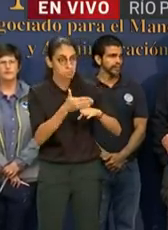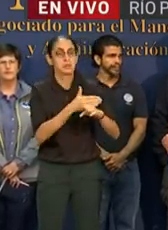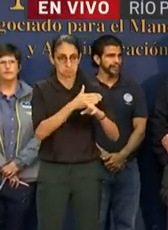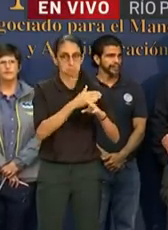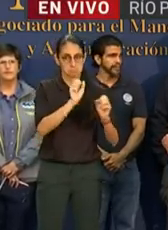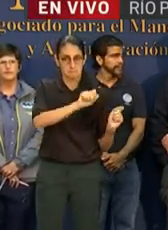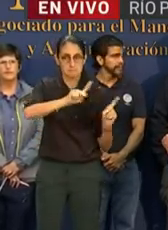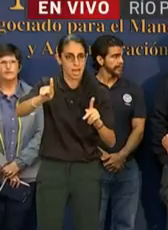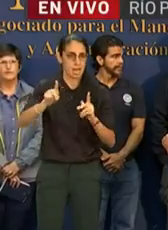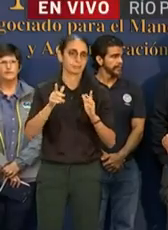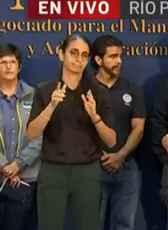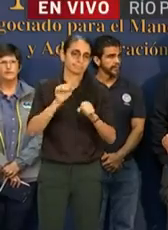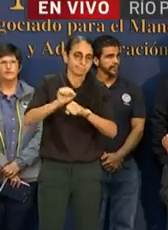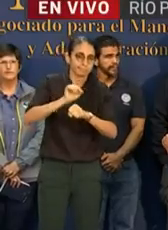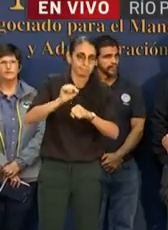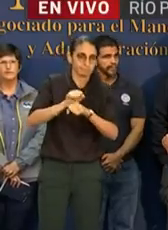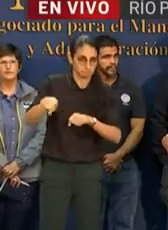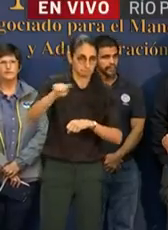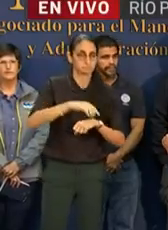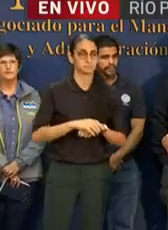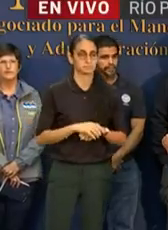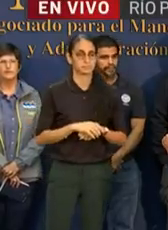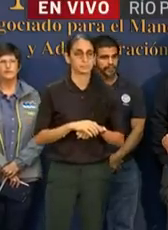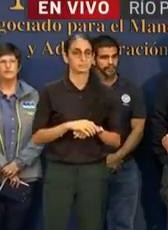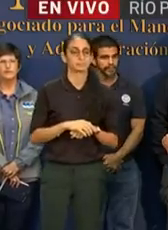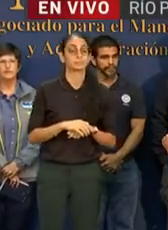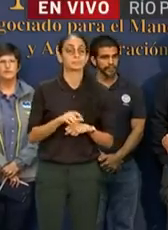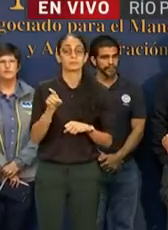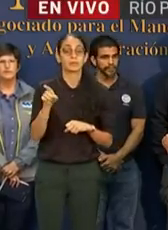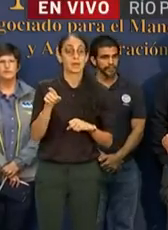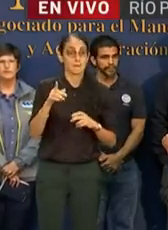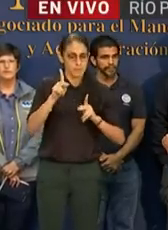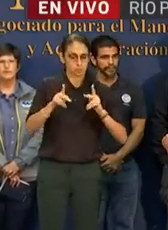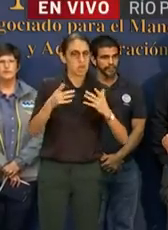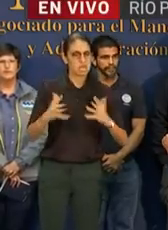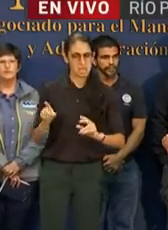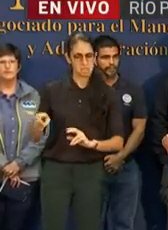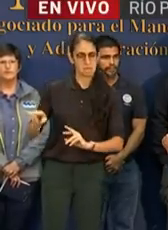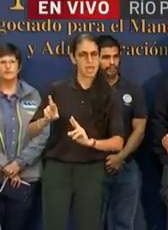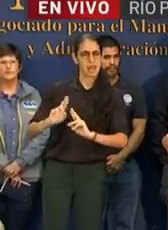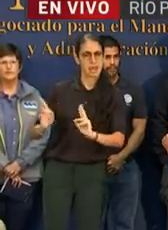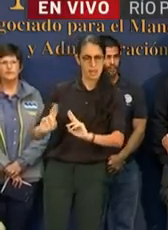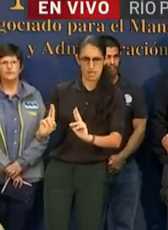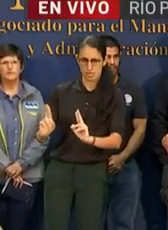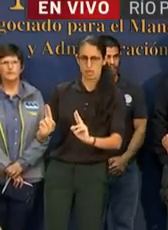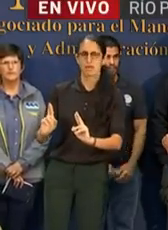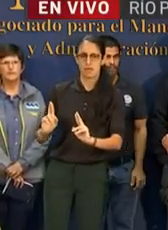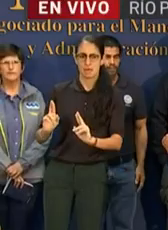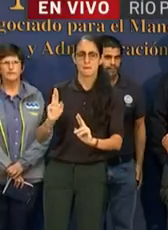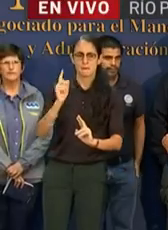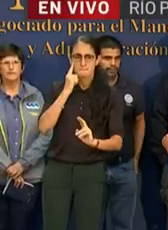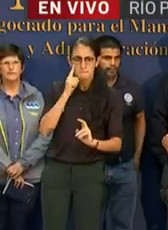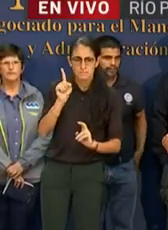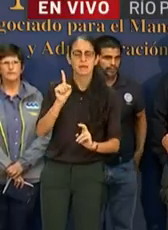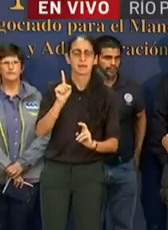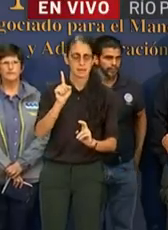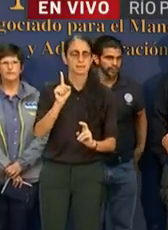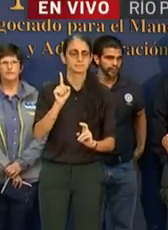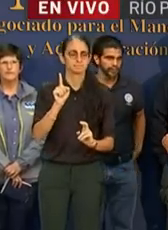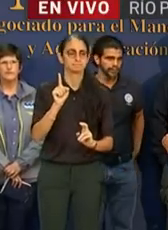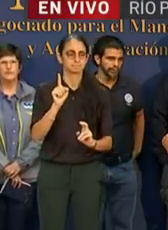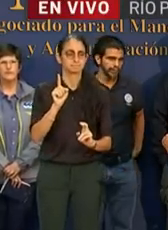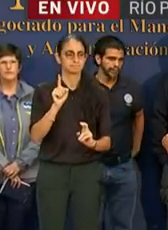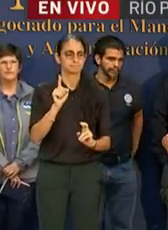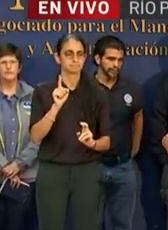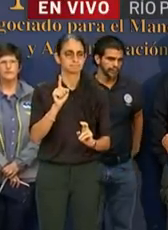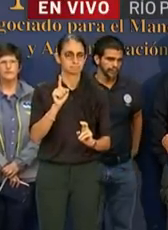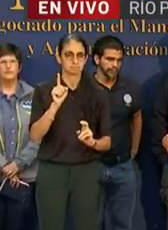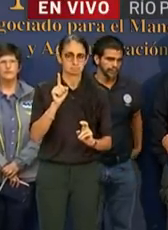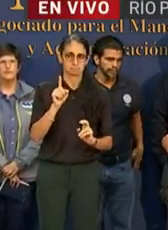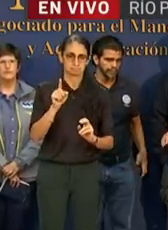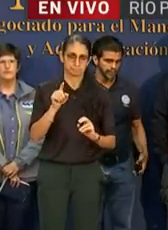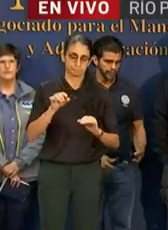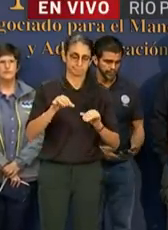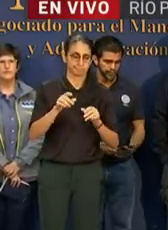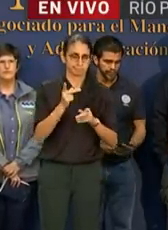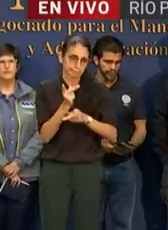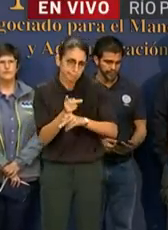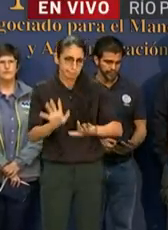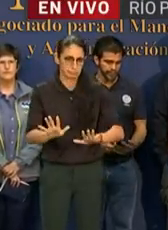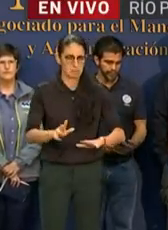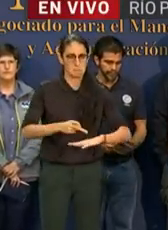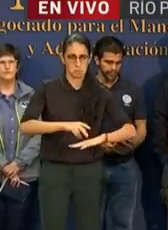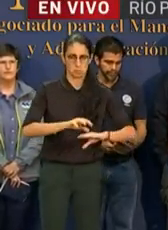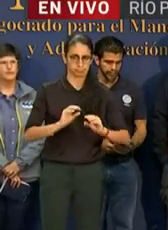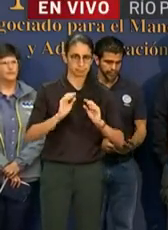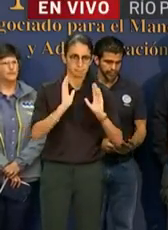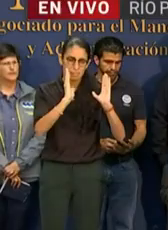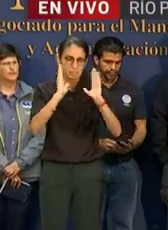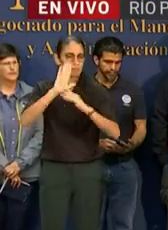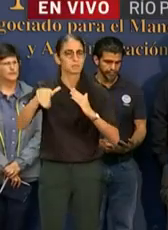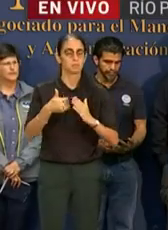SEGURIDAD. PRONTO EL CLIMA